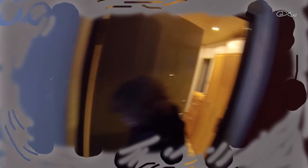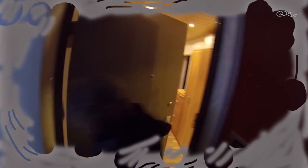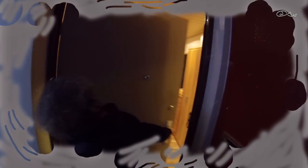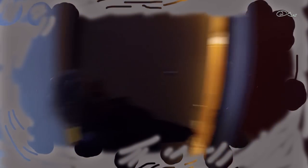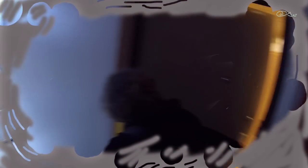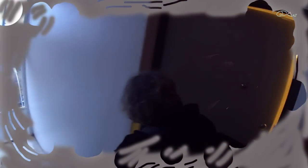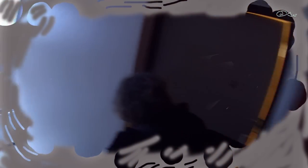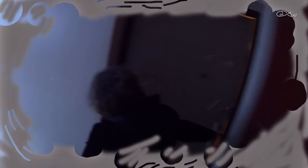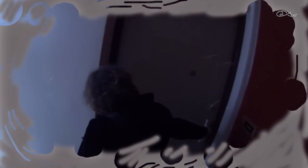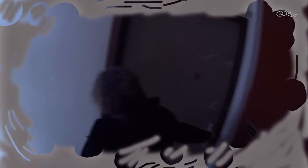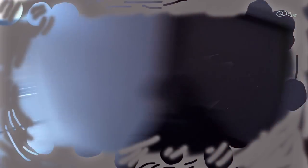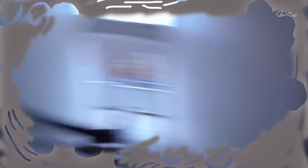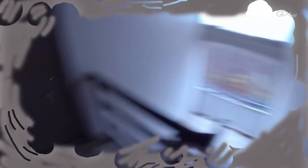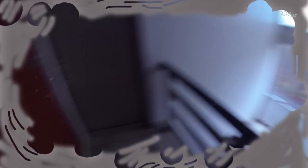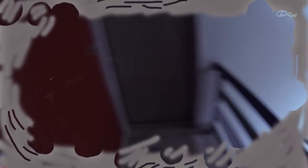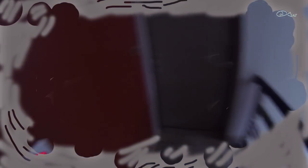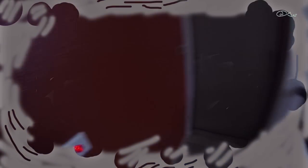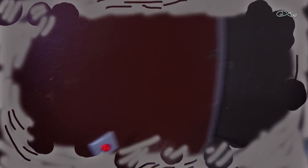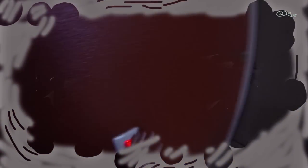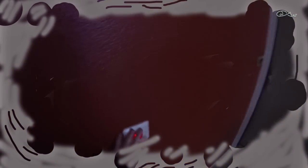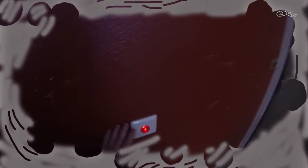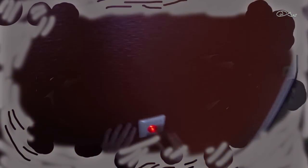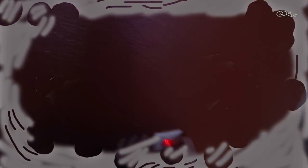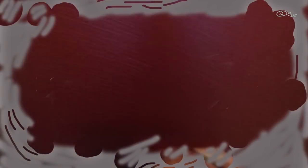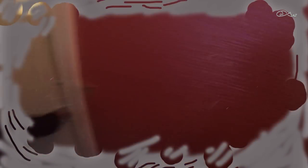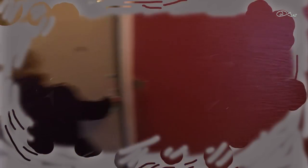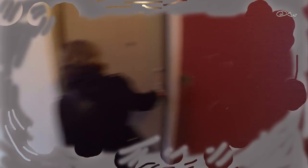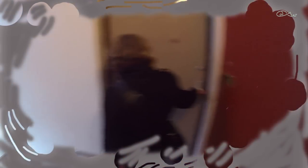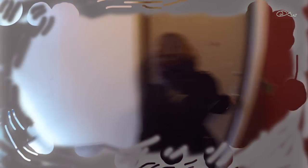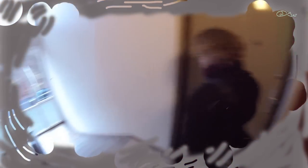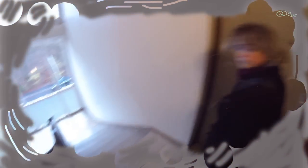(Tür schließt)